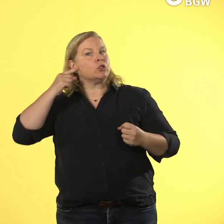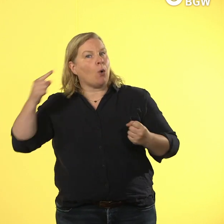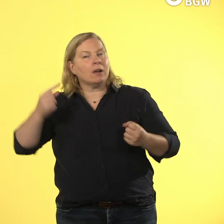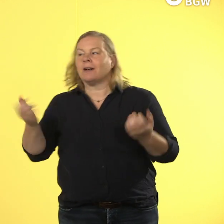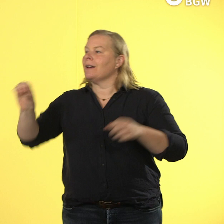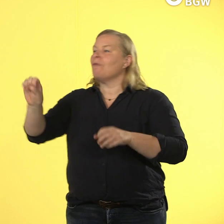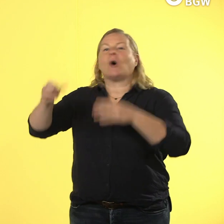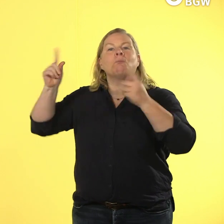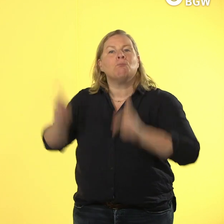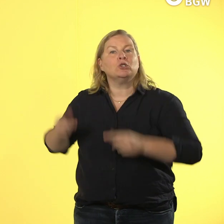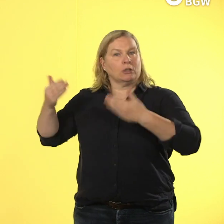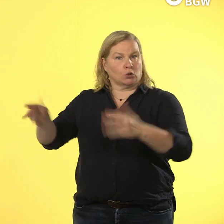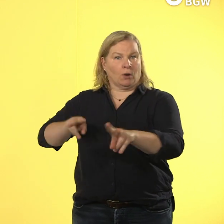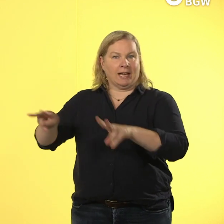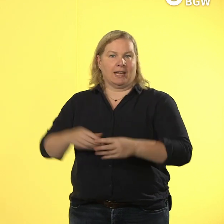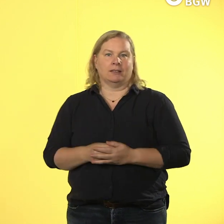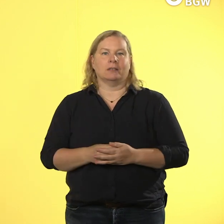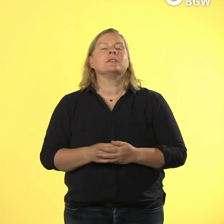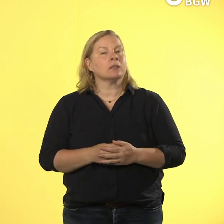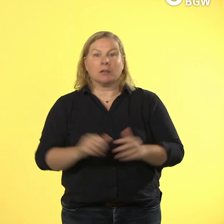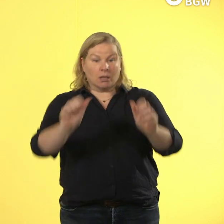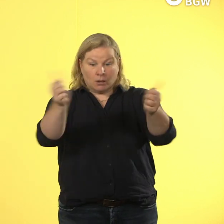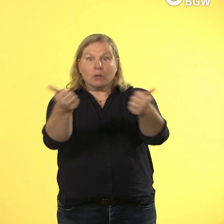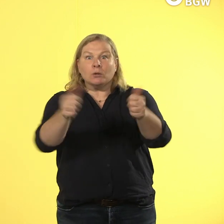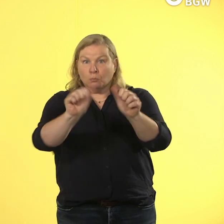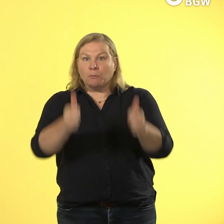Und wenn Sie ein Anfangsseminar machen